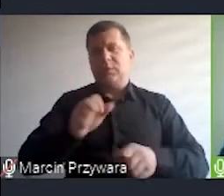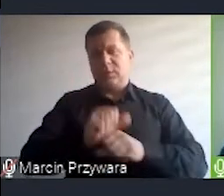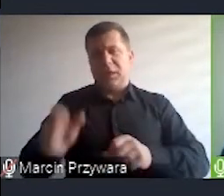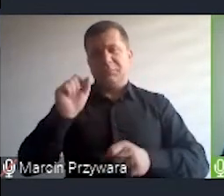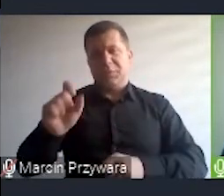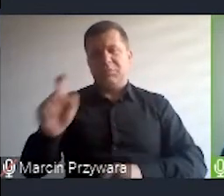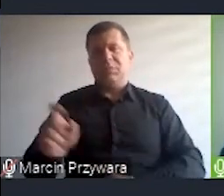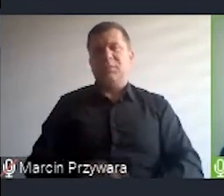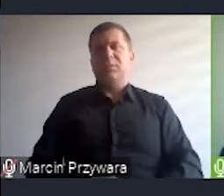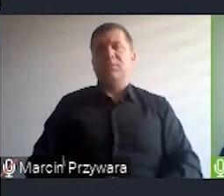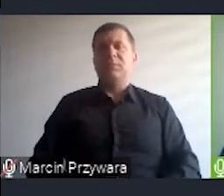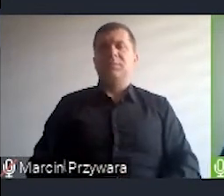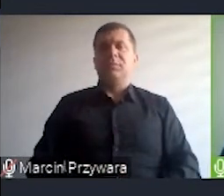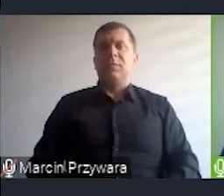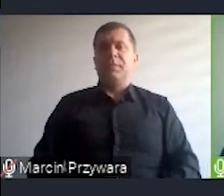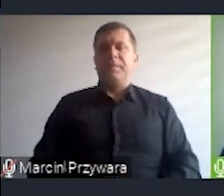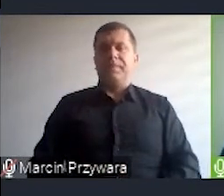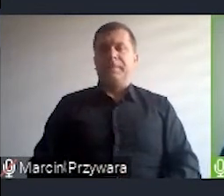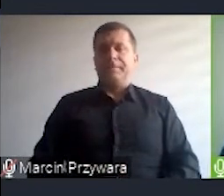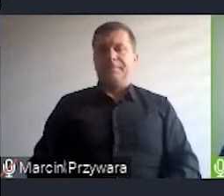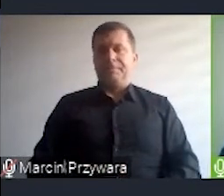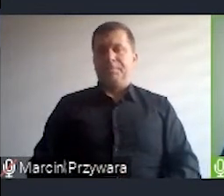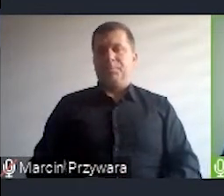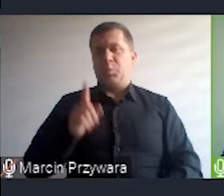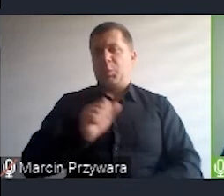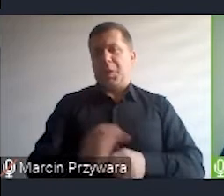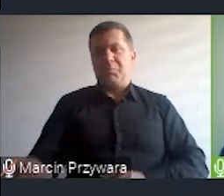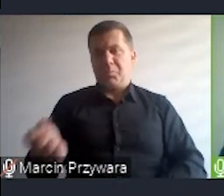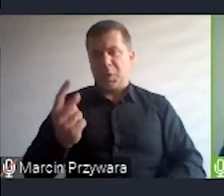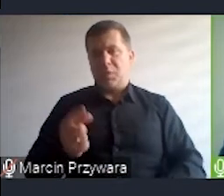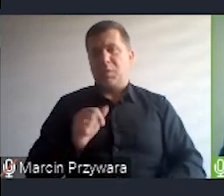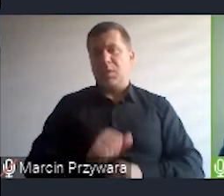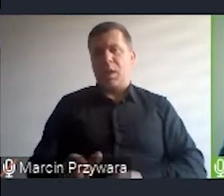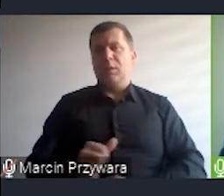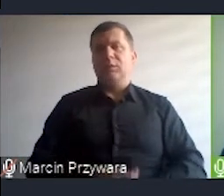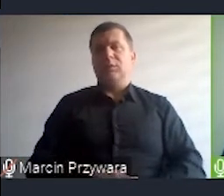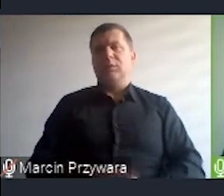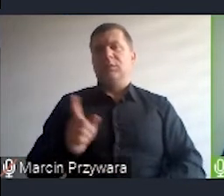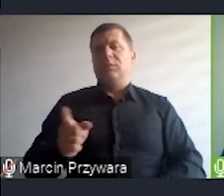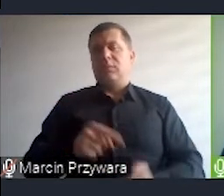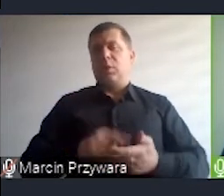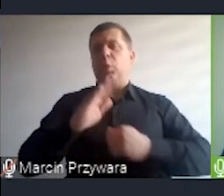W związku z tym tutaj pojawia się ten wątek uzasadnienia.